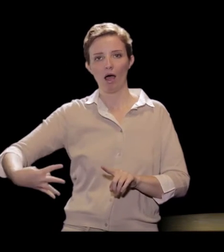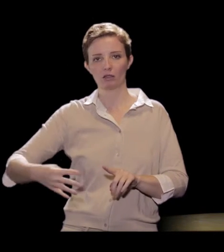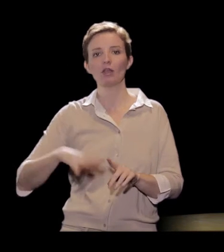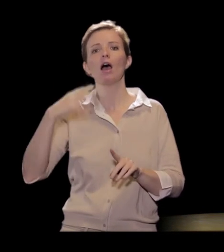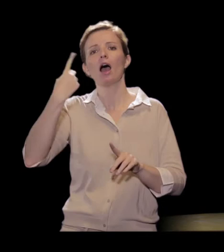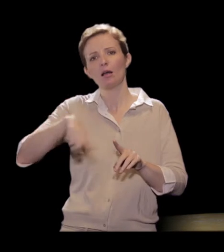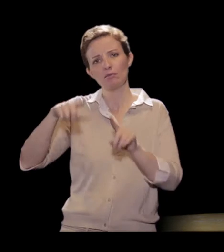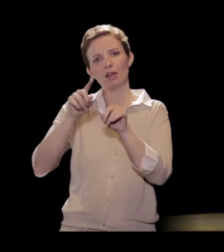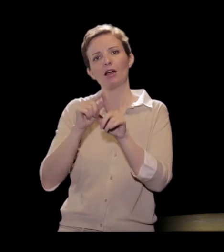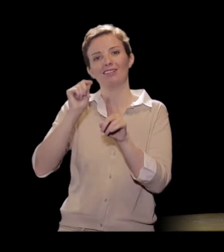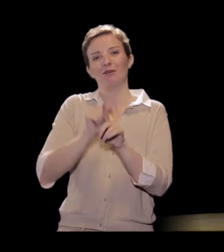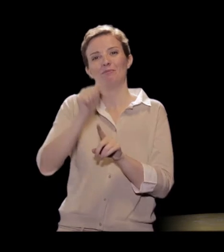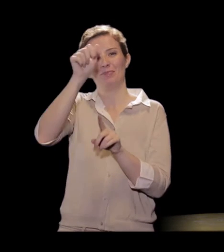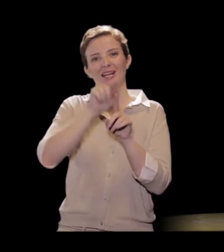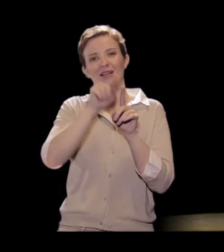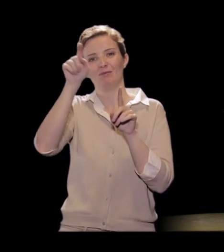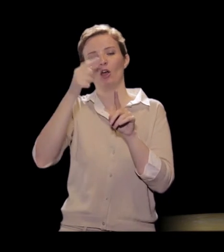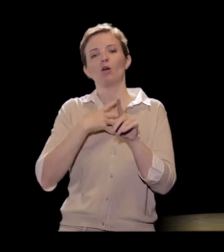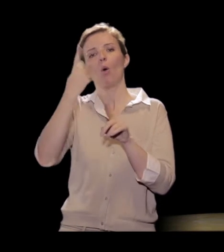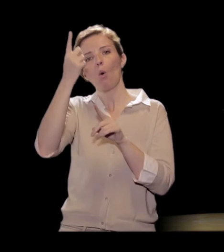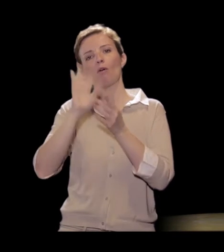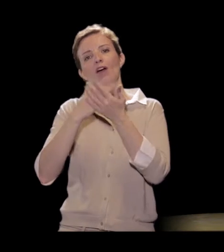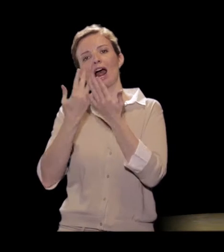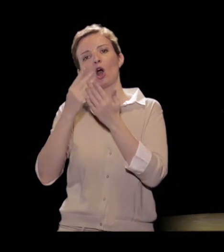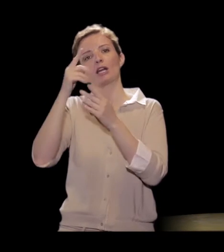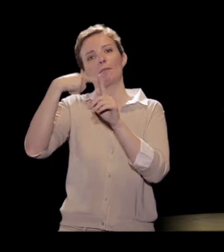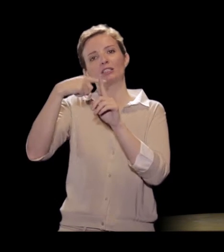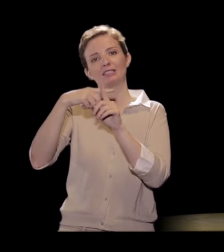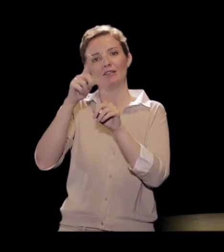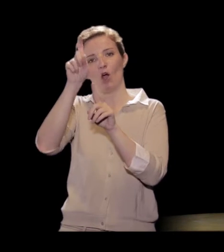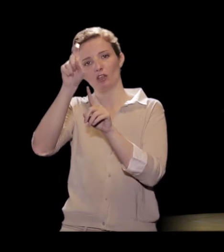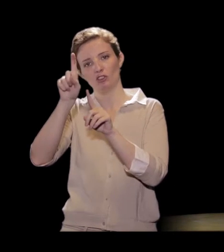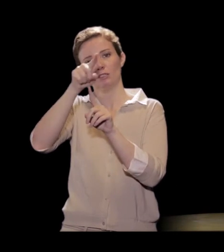un valore positivo sia dell'ascissa, sia dell'ordinata nel primo quadrante,